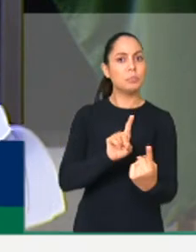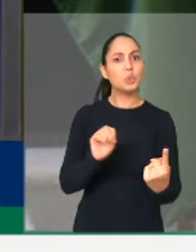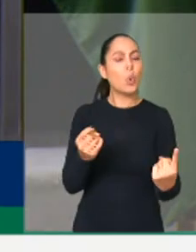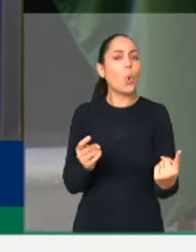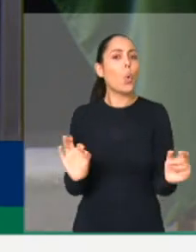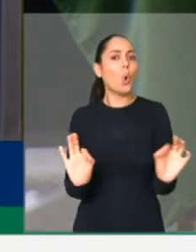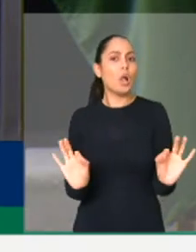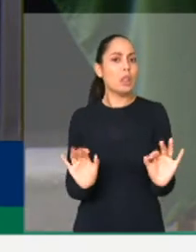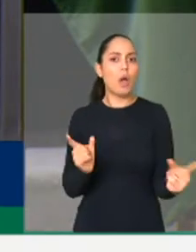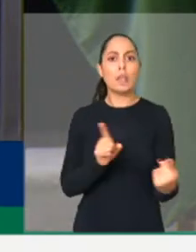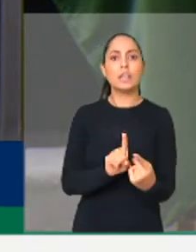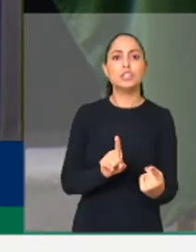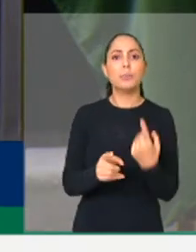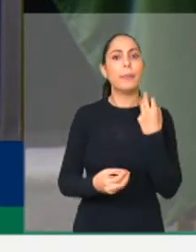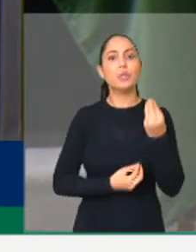CONCESSÃO AMPLIAÇÃO DE